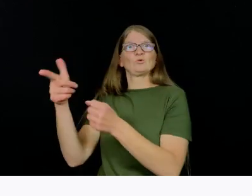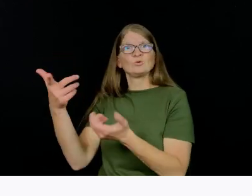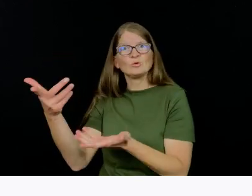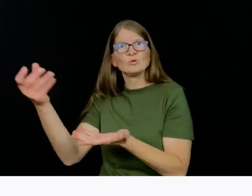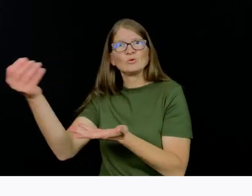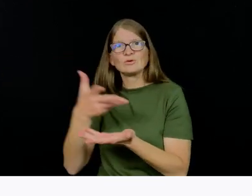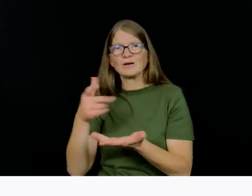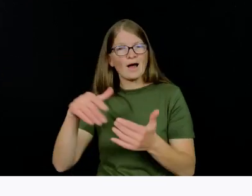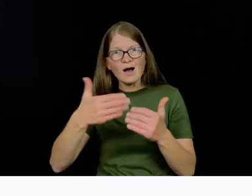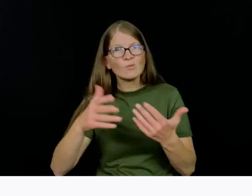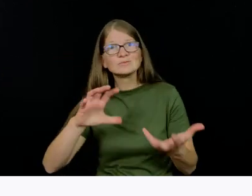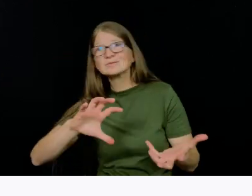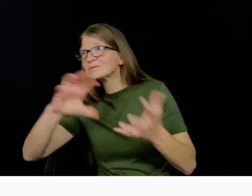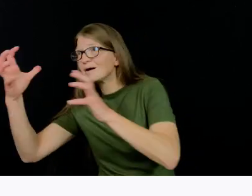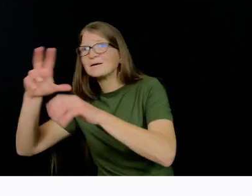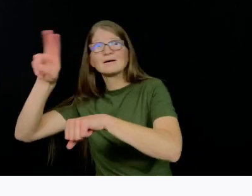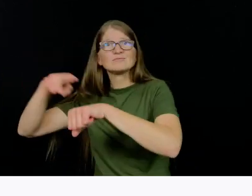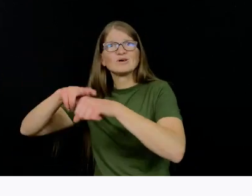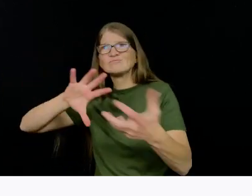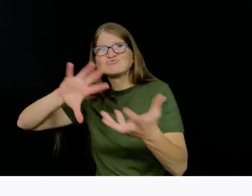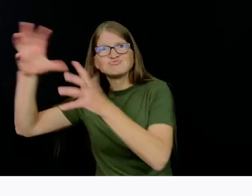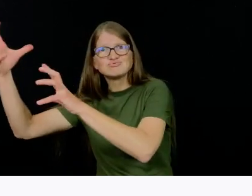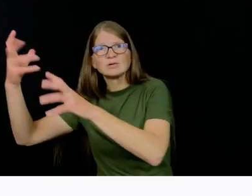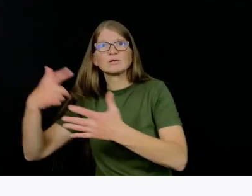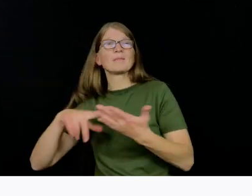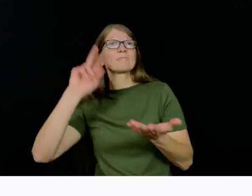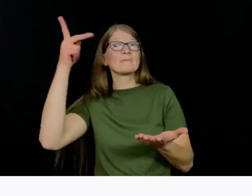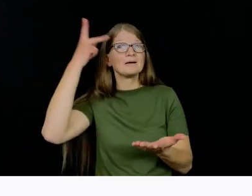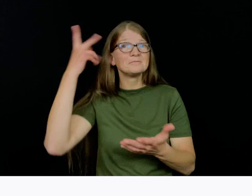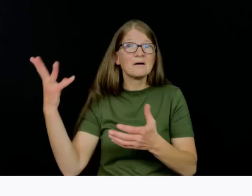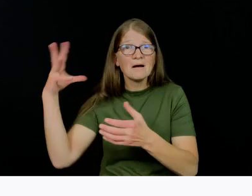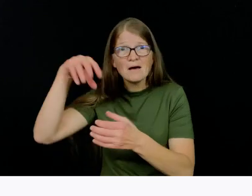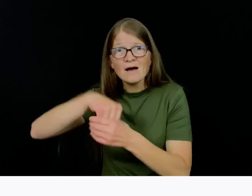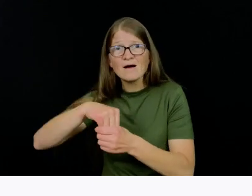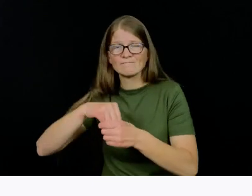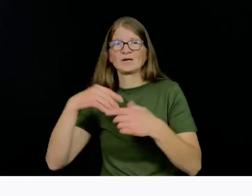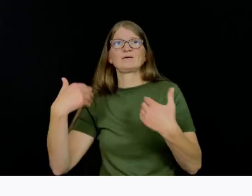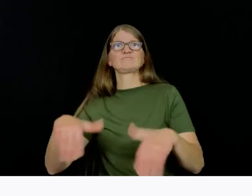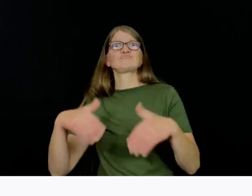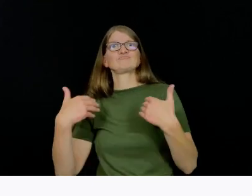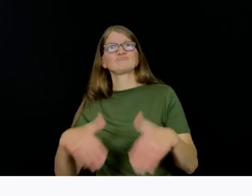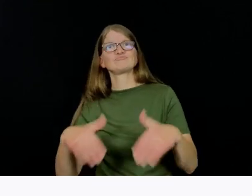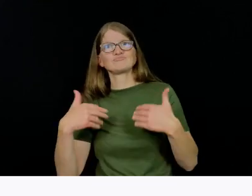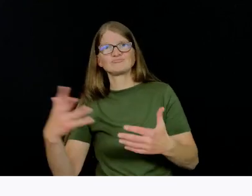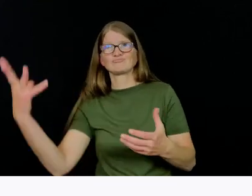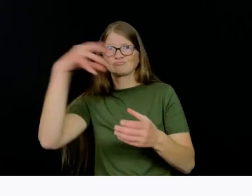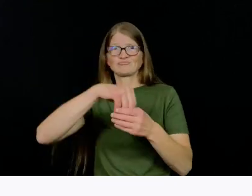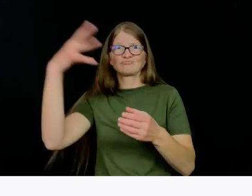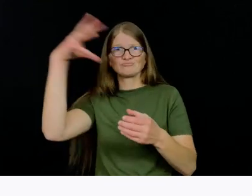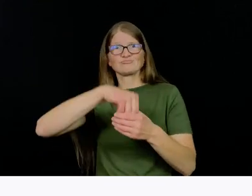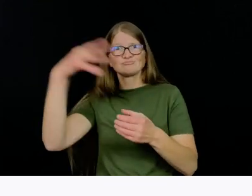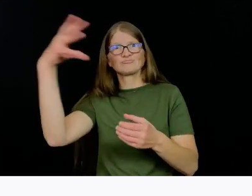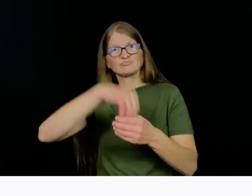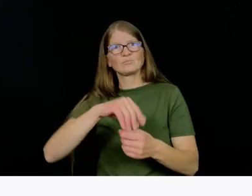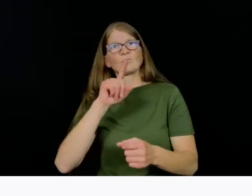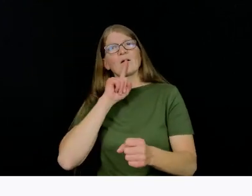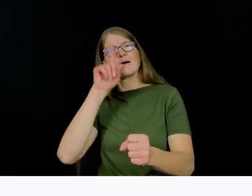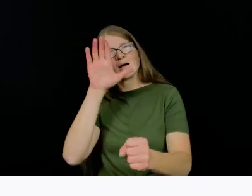إلى اللحظات المهمة لمشاركة المجتمع المدني حول العالم لا يزال الالتزام طويل الأمد بالجودة في صميم مهمتنا